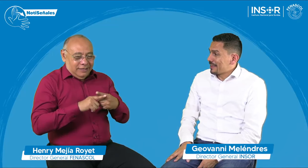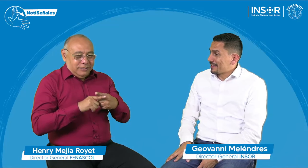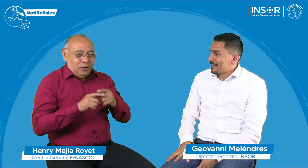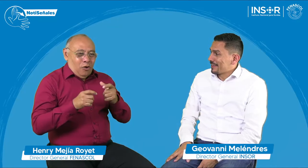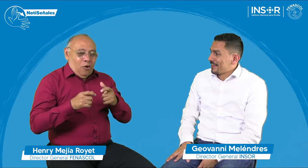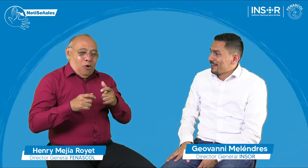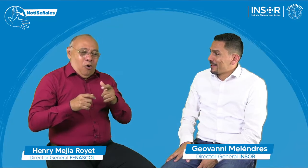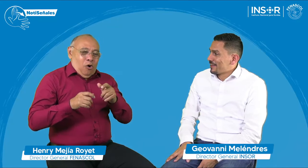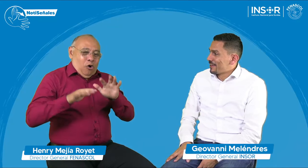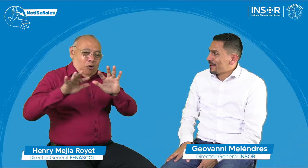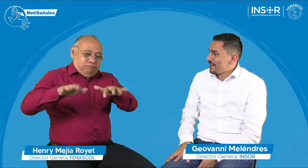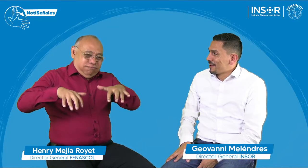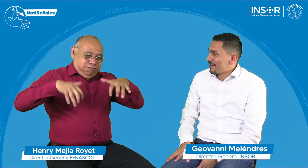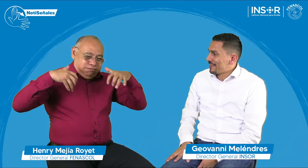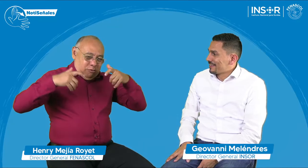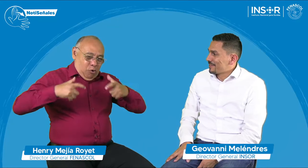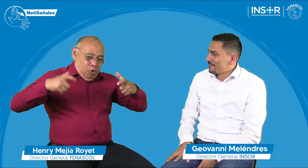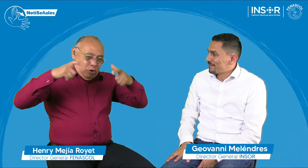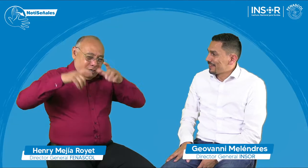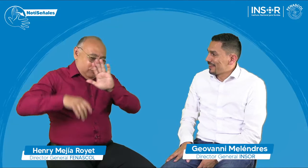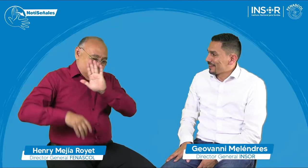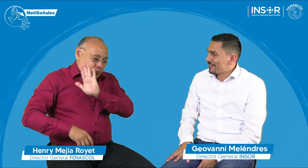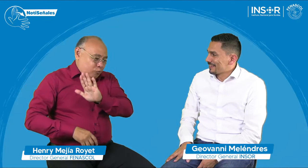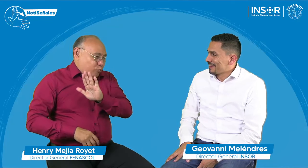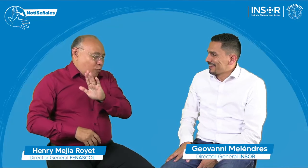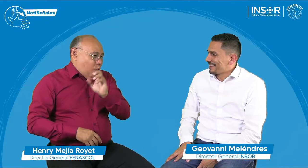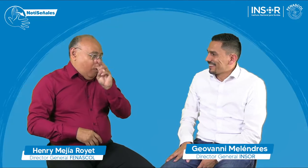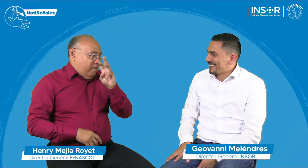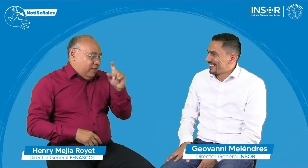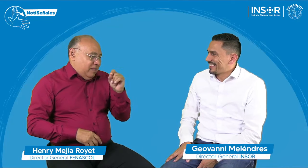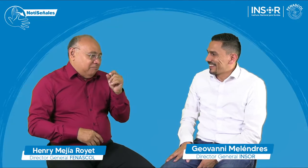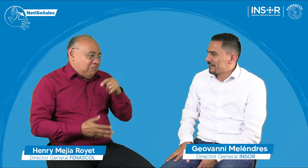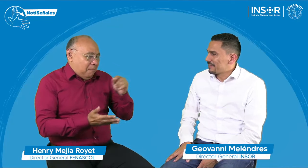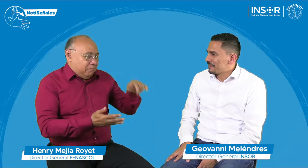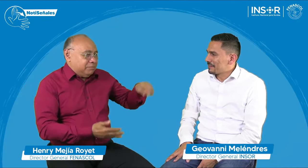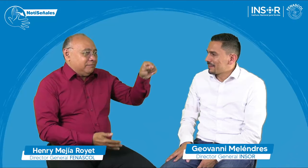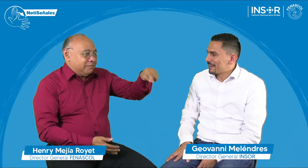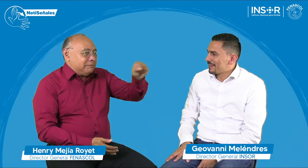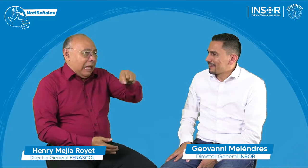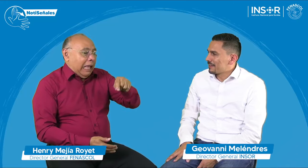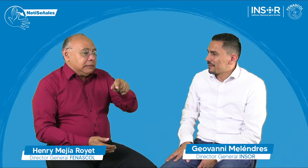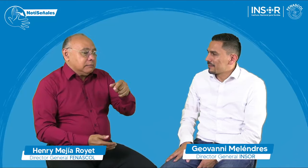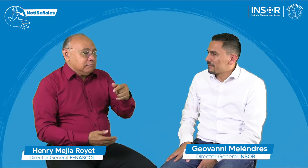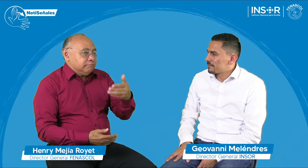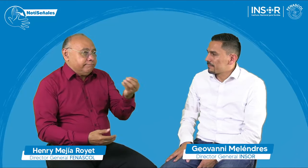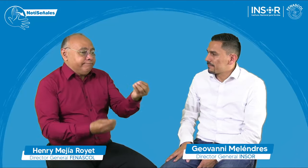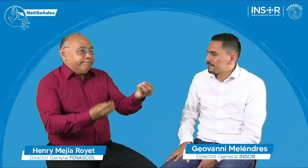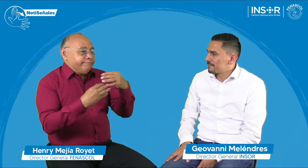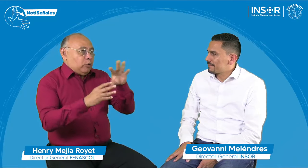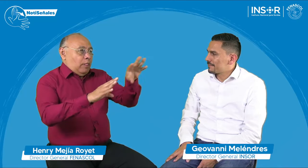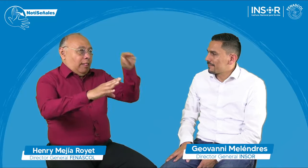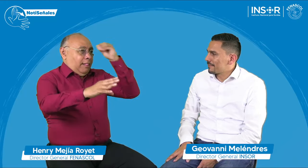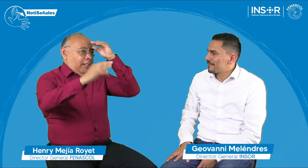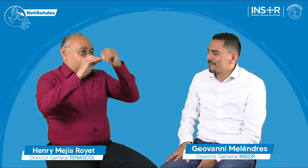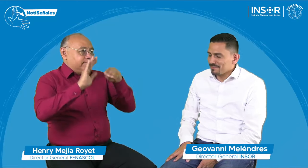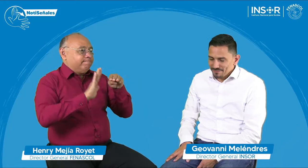mucho de allí. ¿Pues qué es